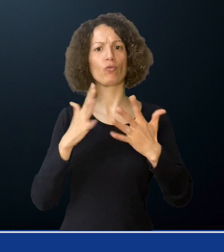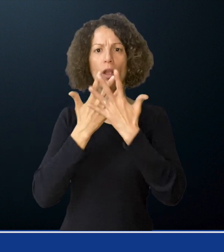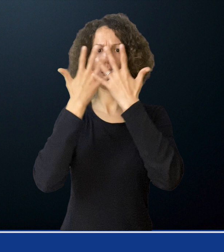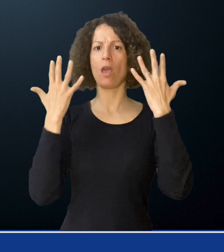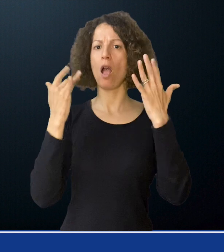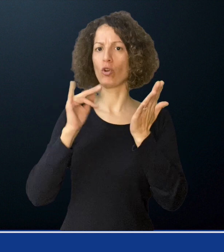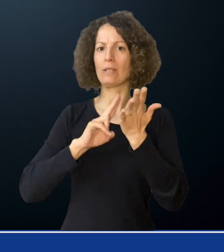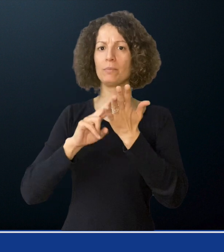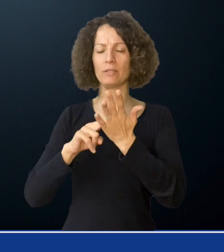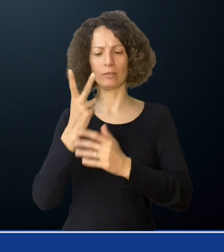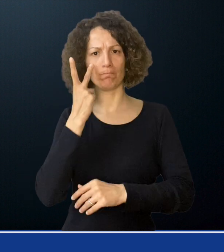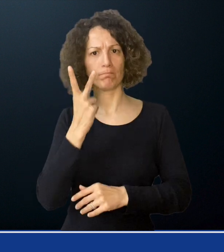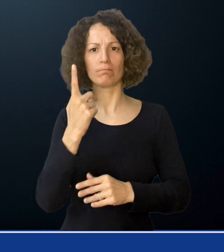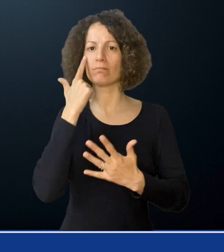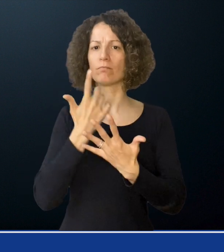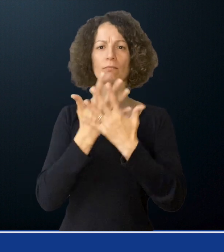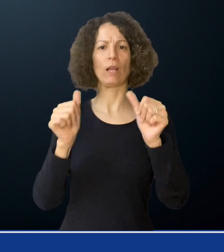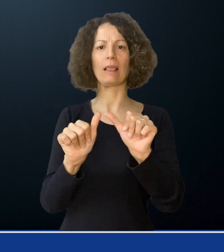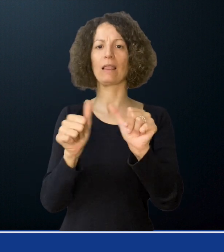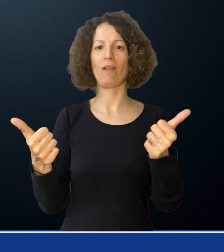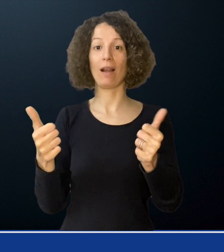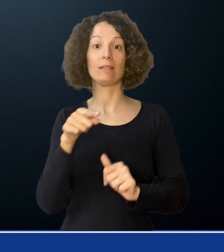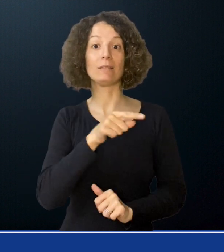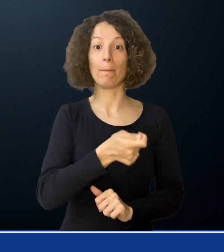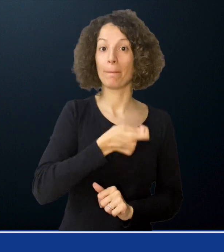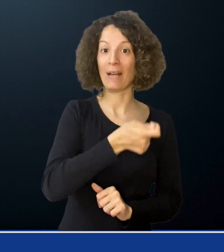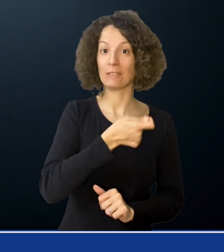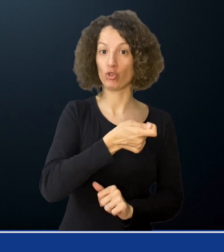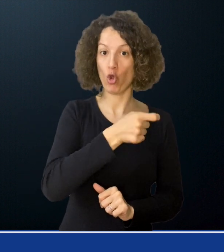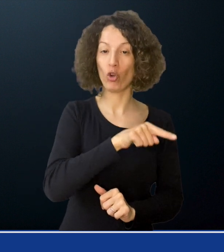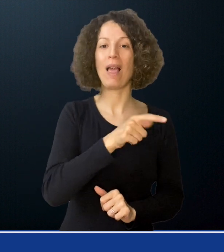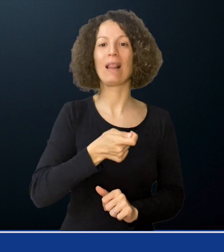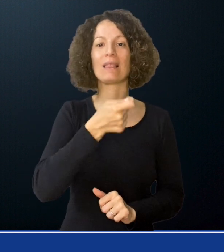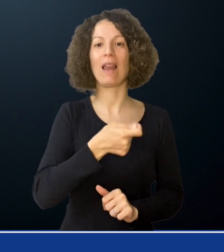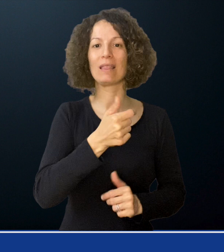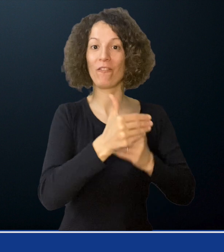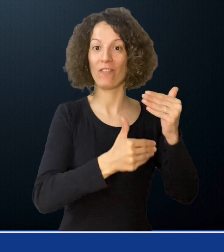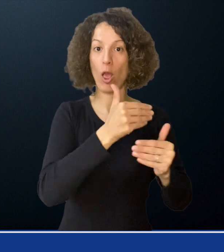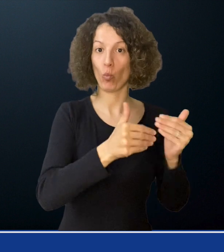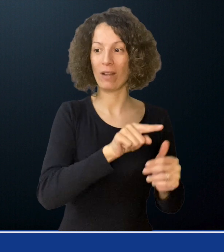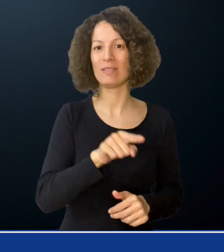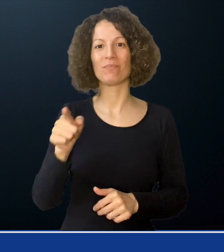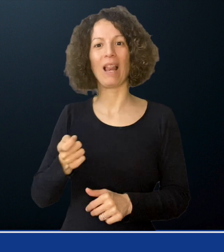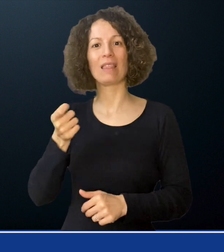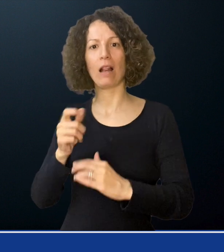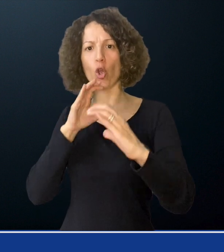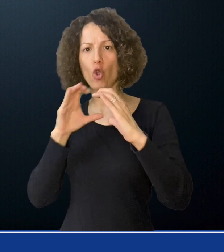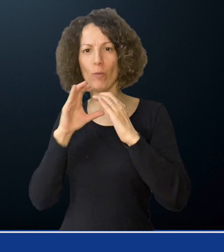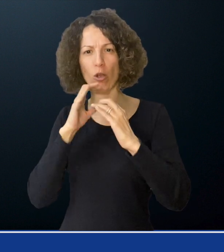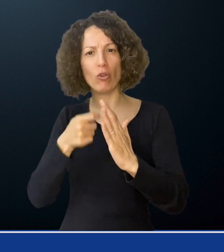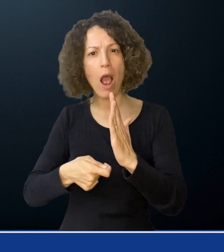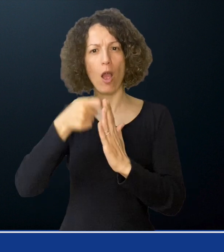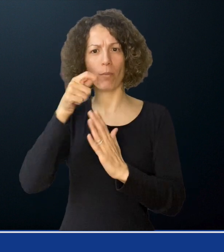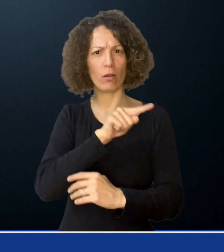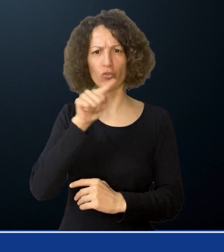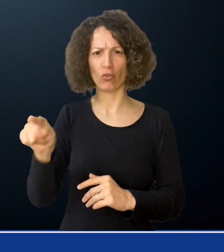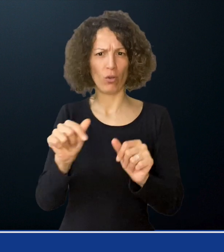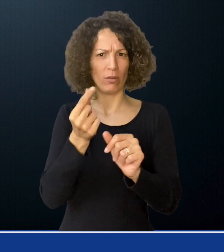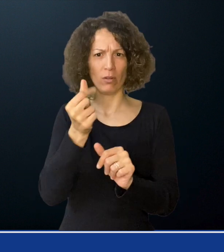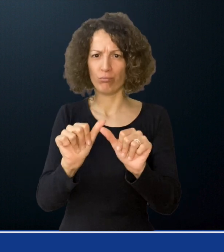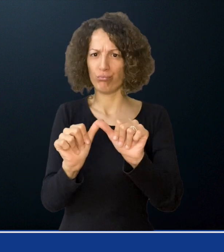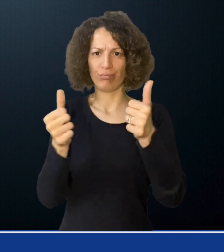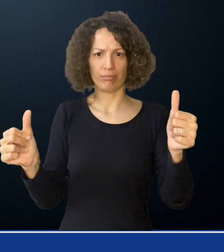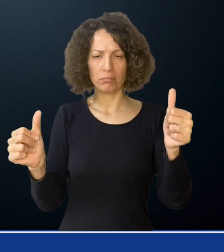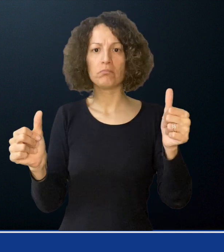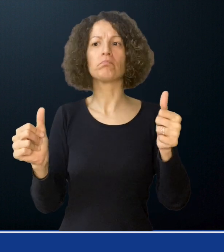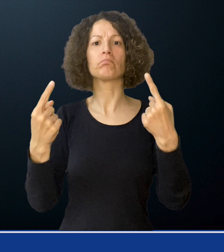Come chiarito da INPS, il motivo della notevole differenza dell’importo dell’aumento mensile tra pensione/indennità di frequenza e indennità di comunicazione,